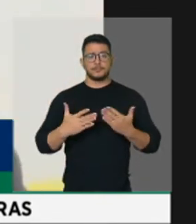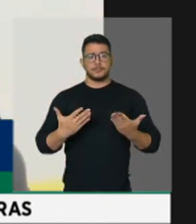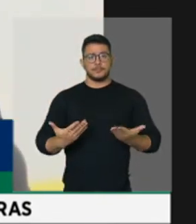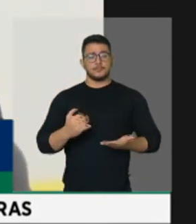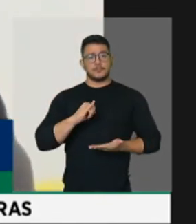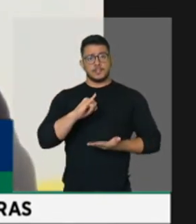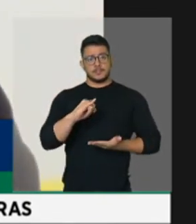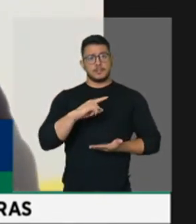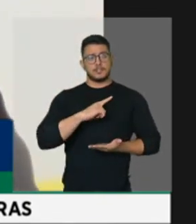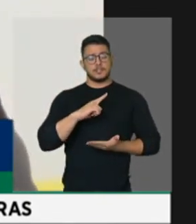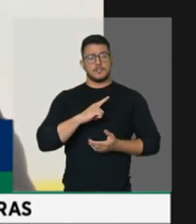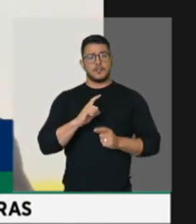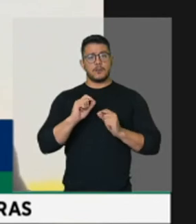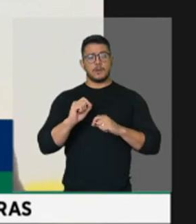IMPORTANTE A SER CUMPRIDO... NUM PROJETO NACIONAL. ASSIM